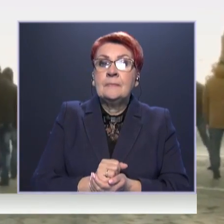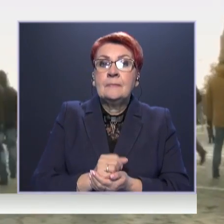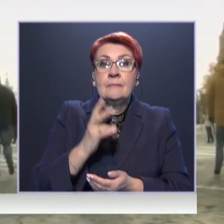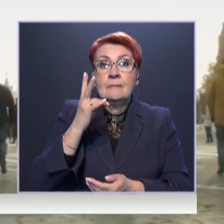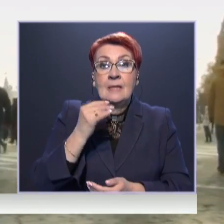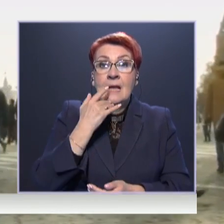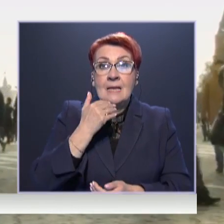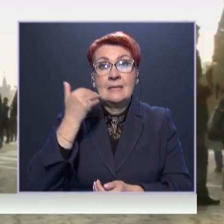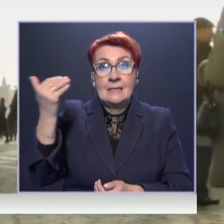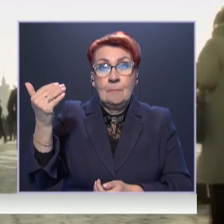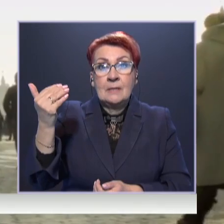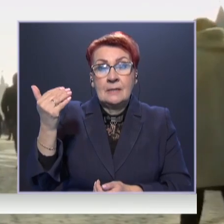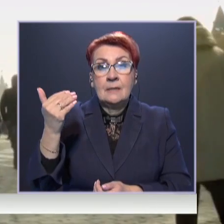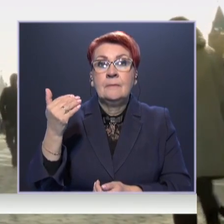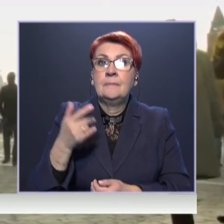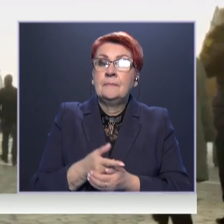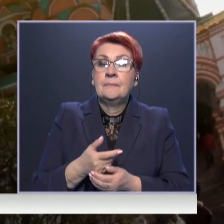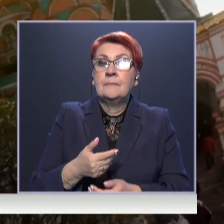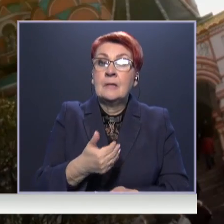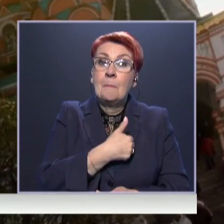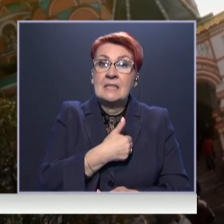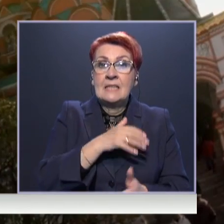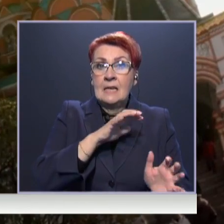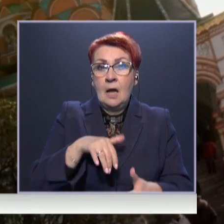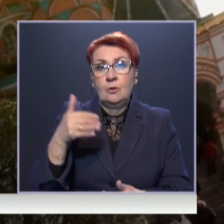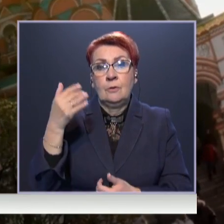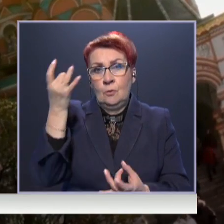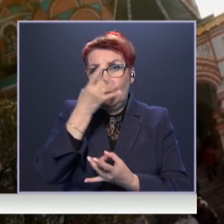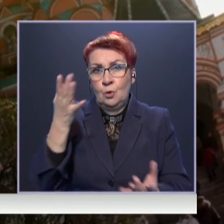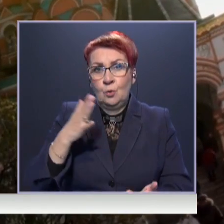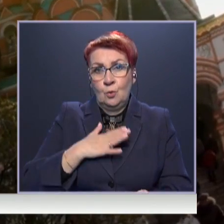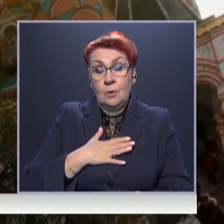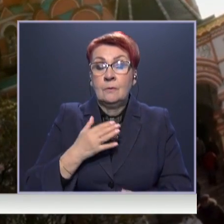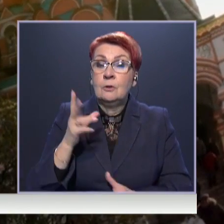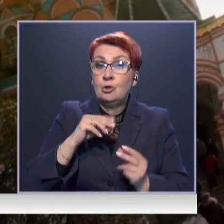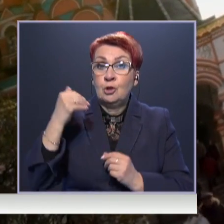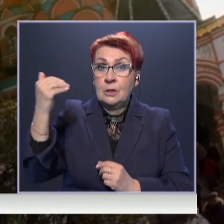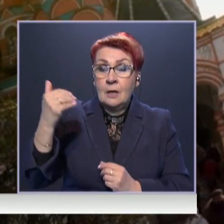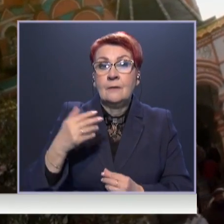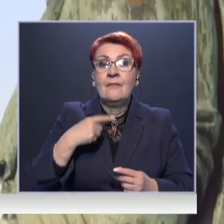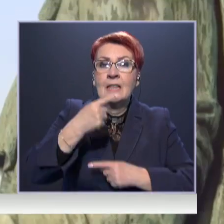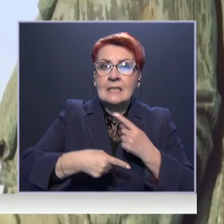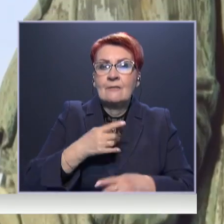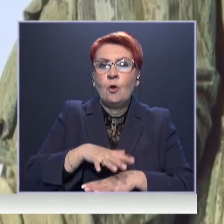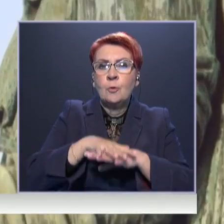На основы нашей культуры вина которой как они считают в ее традиционность и обращение к на детальном качеством